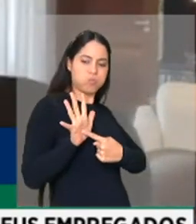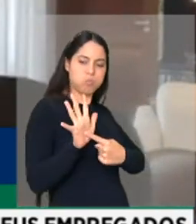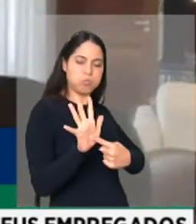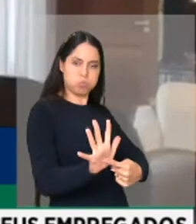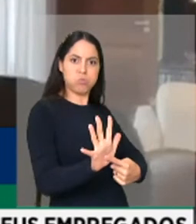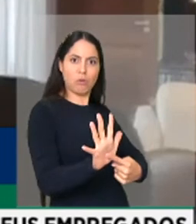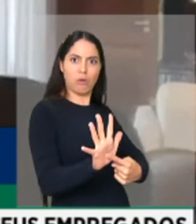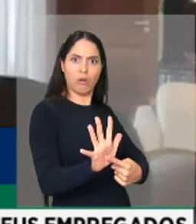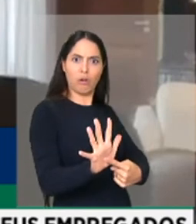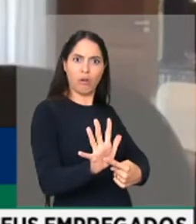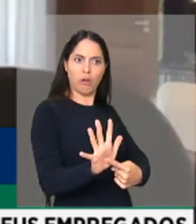PARA OFERECER, ESSES VÃO DEIXAR DE ENTREGAR AO SUS. É